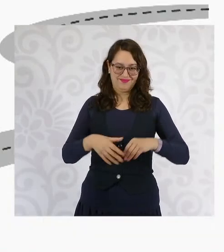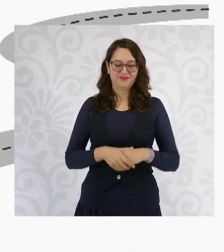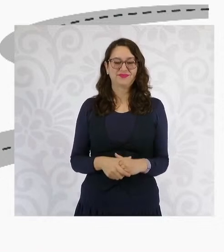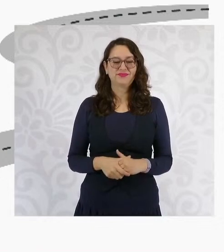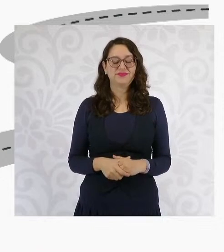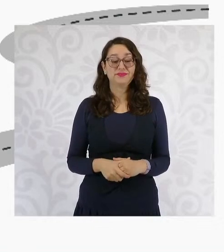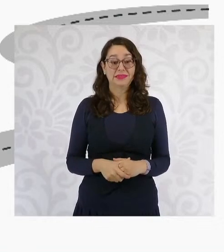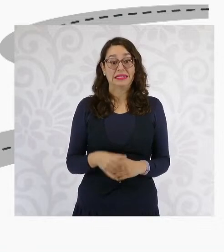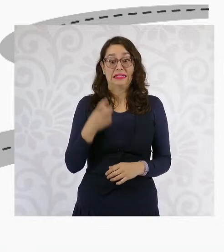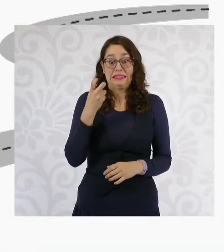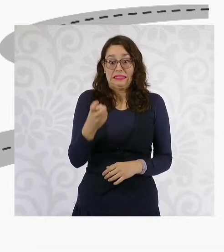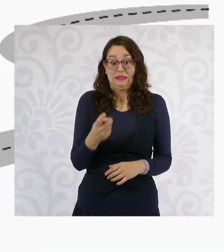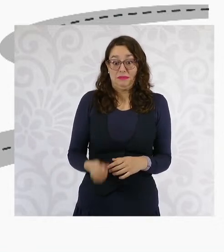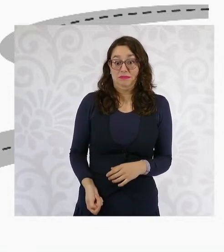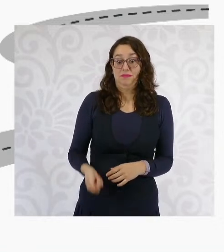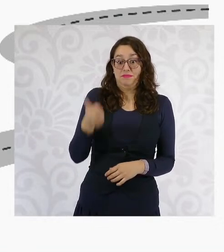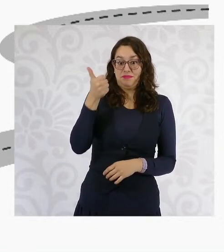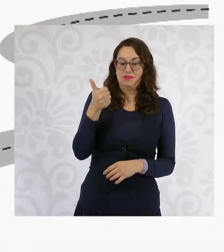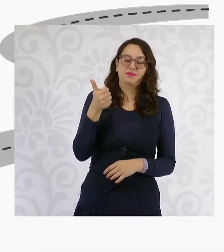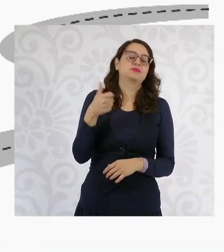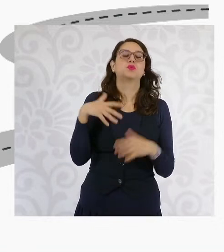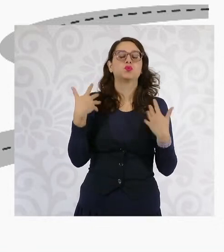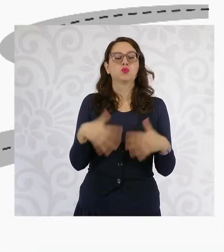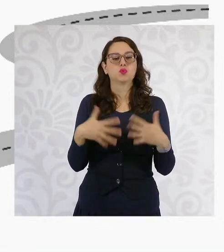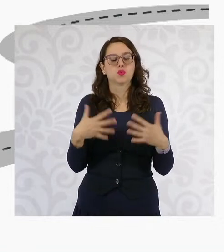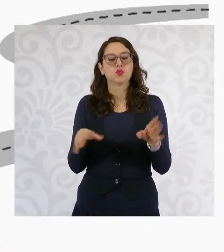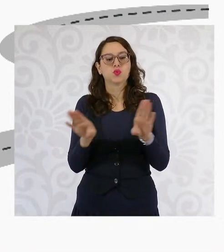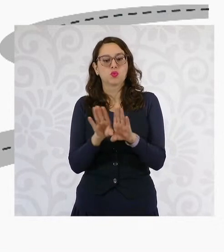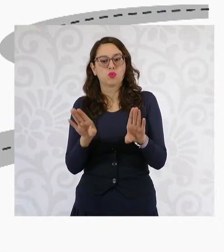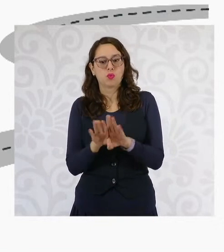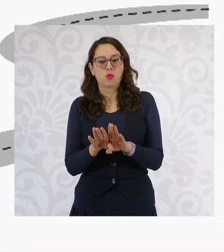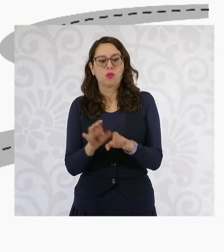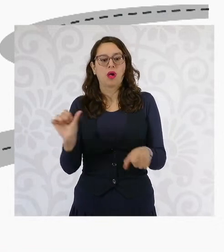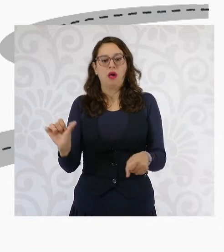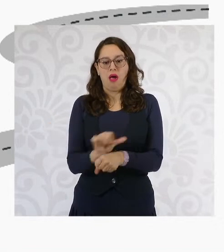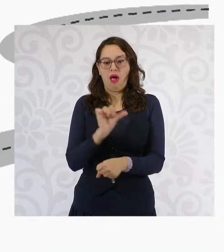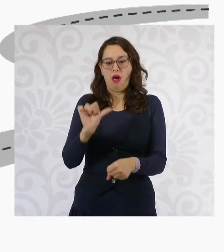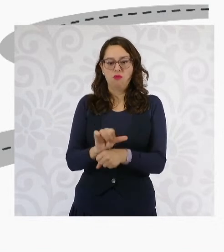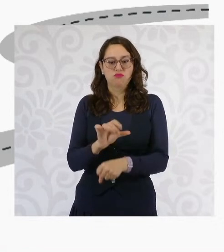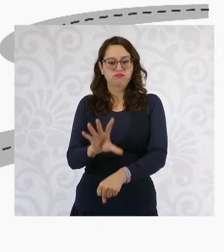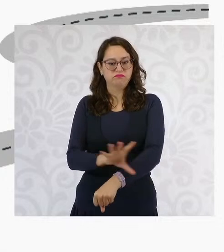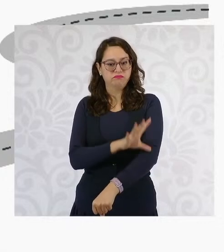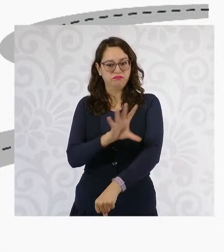histórico porque va más allá de manufacturar minive vehículos eléctricos mexicanos o Lía en